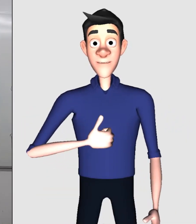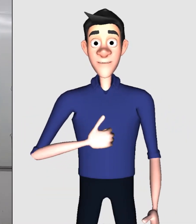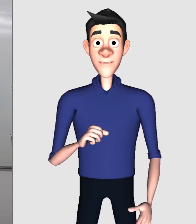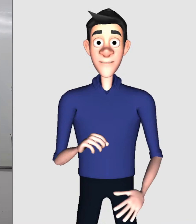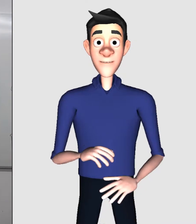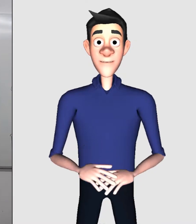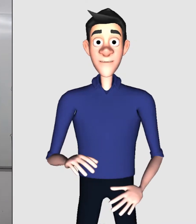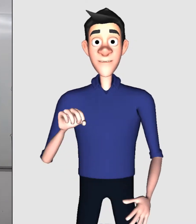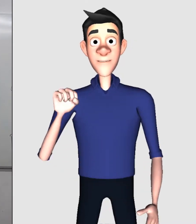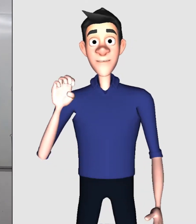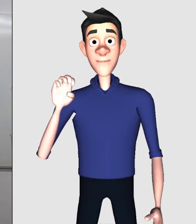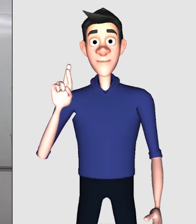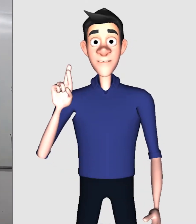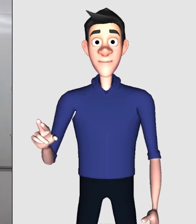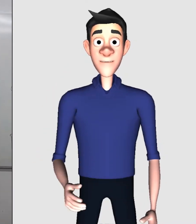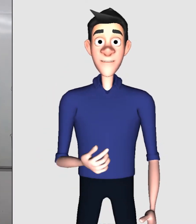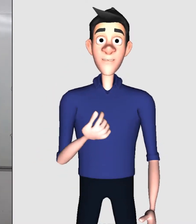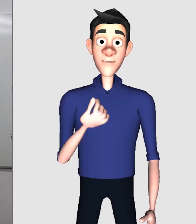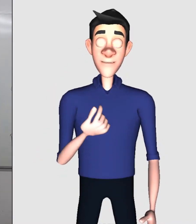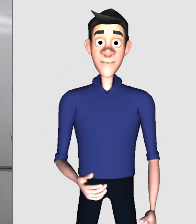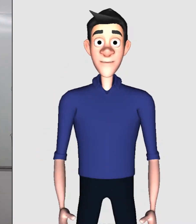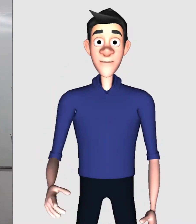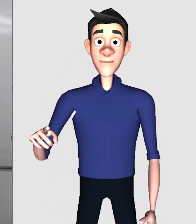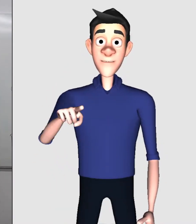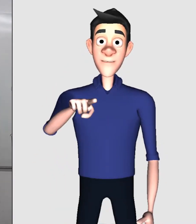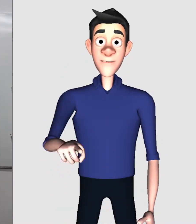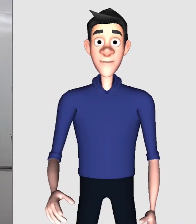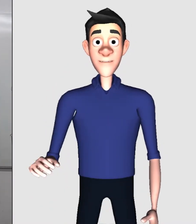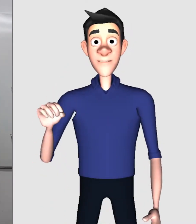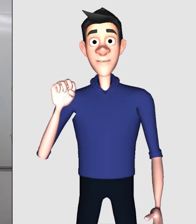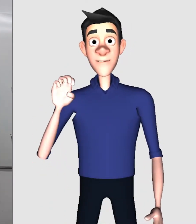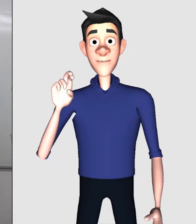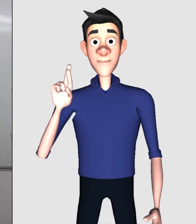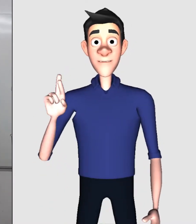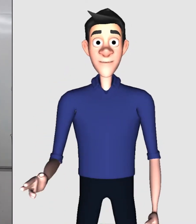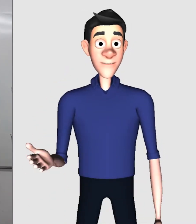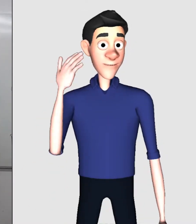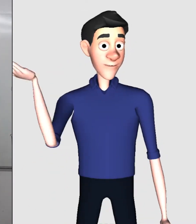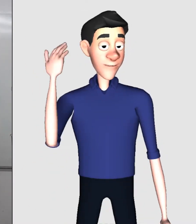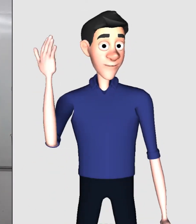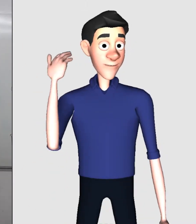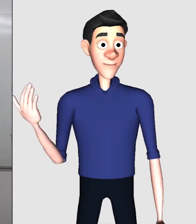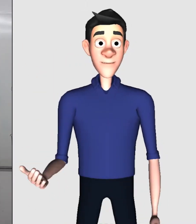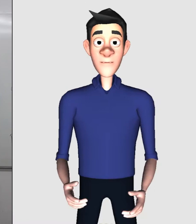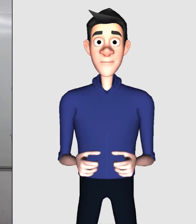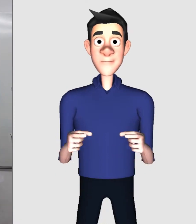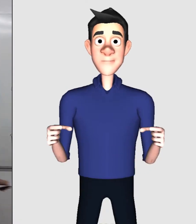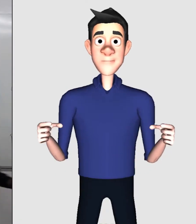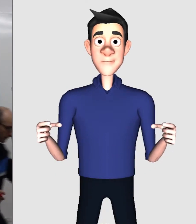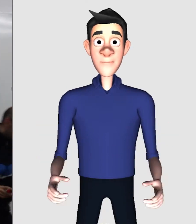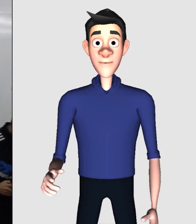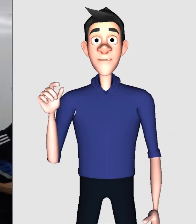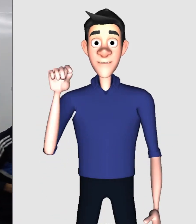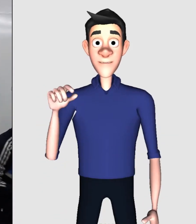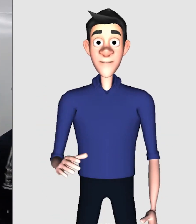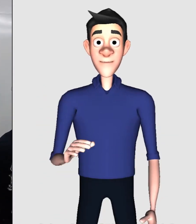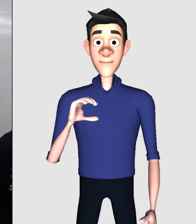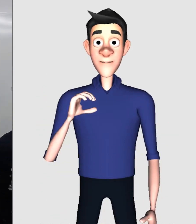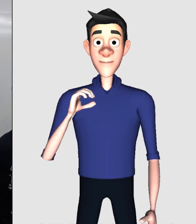Primeira coisa, a tensão vale mg